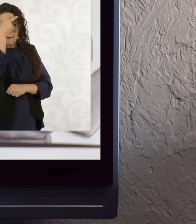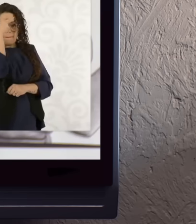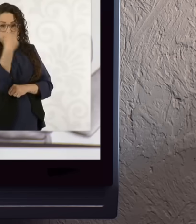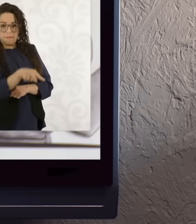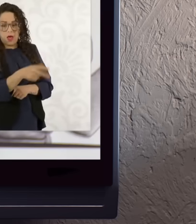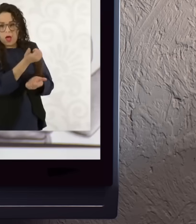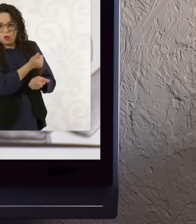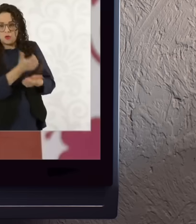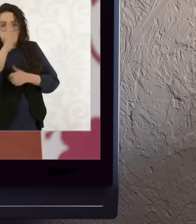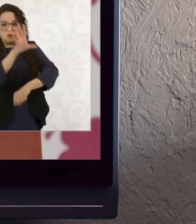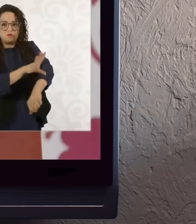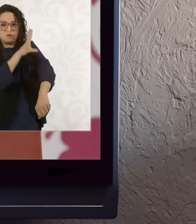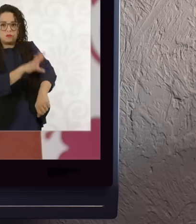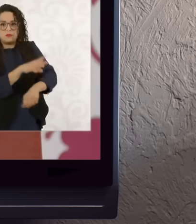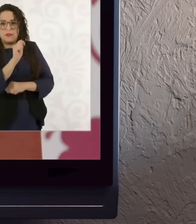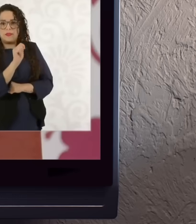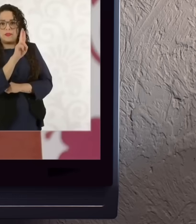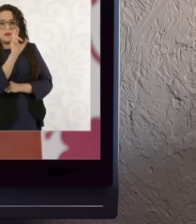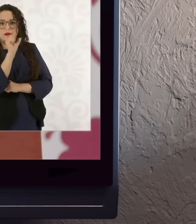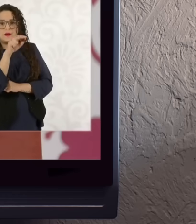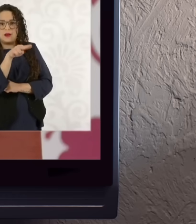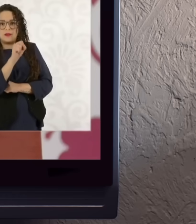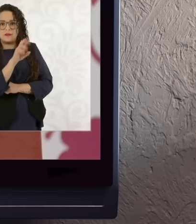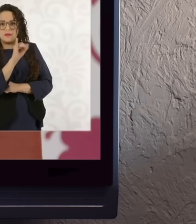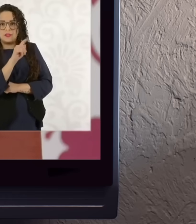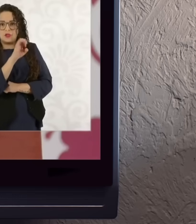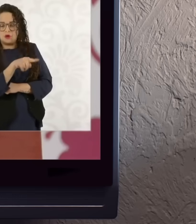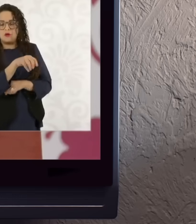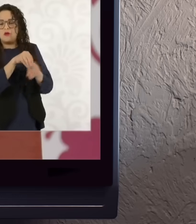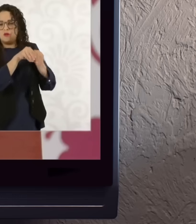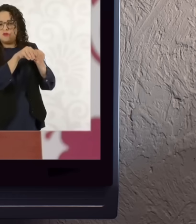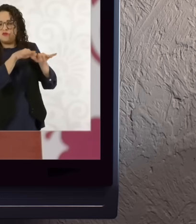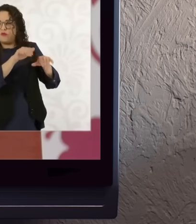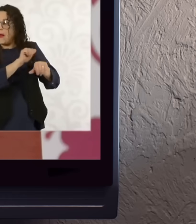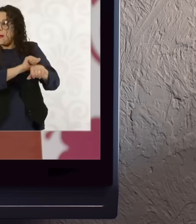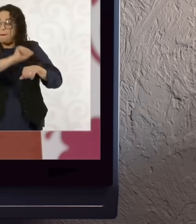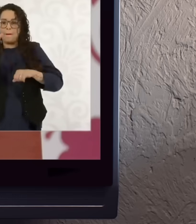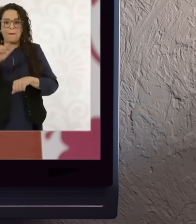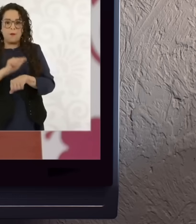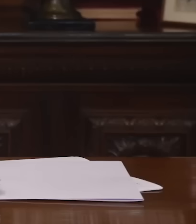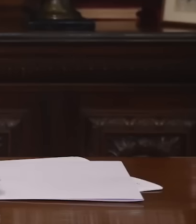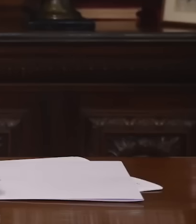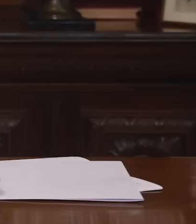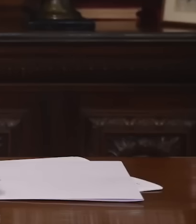a Guatemala para que ellos tengan más energía eléctrica generada en nuestro país. La presidenta